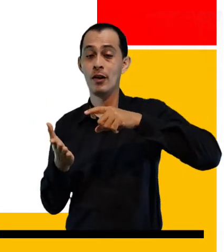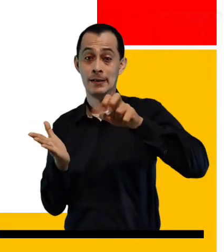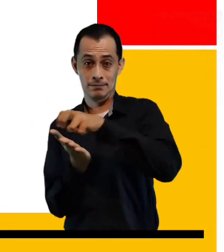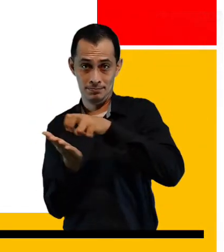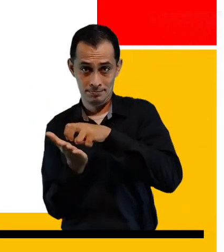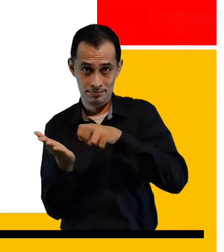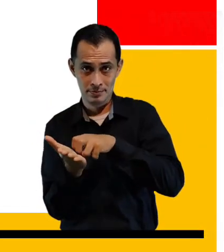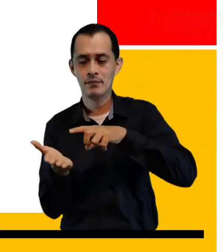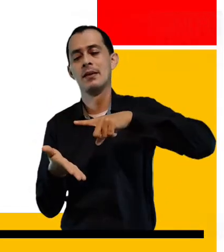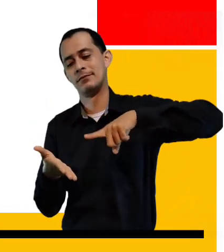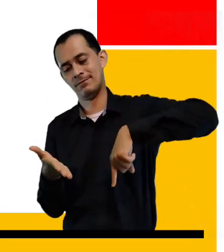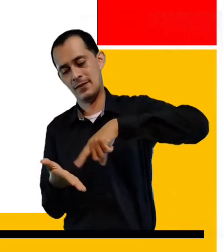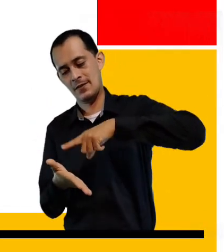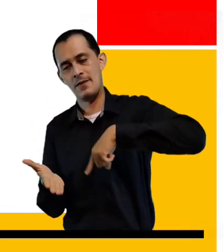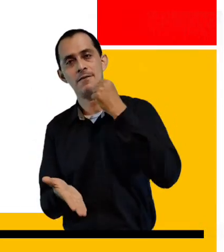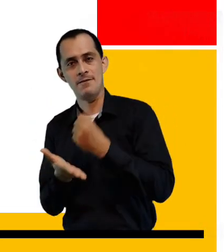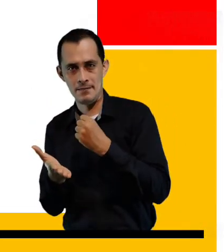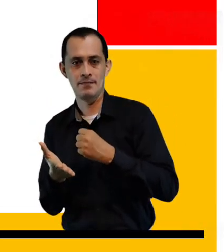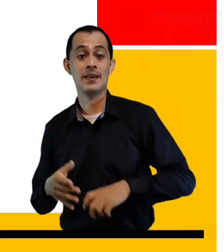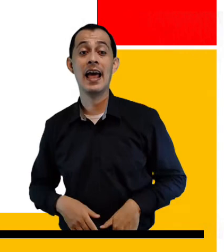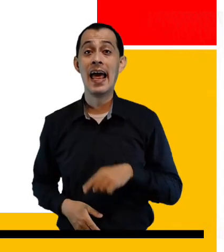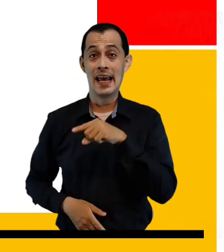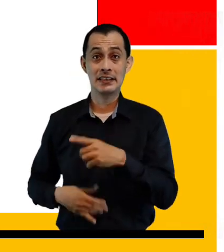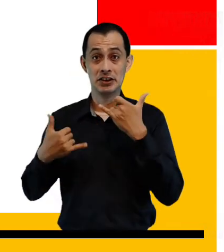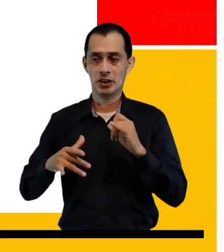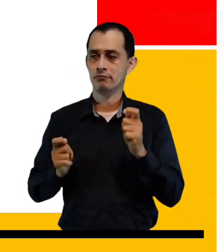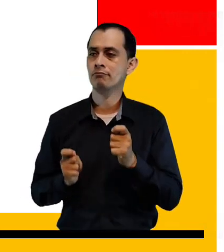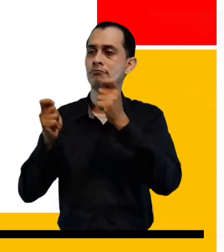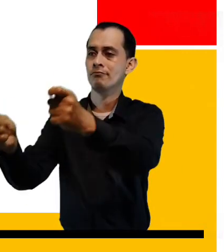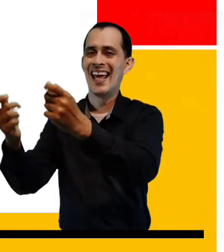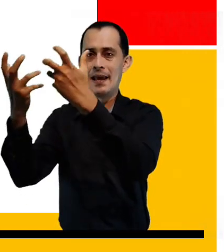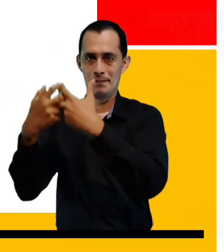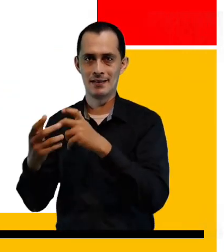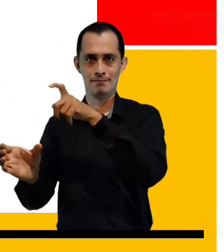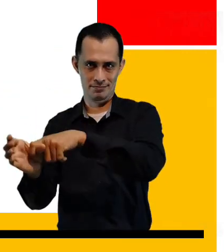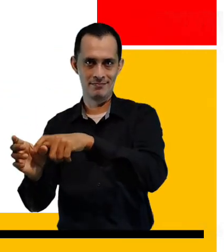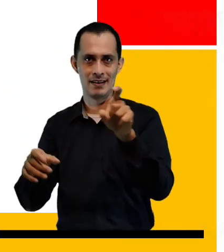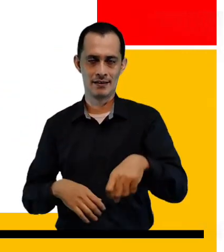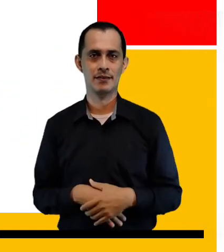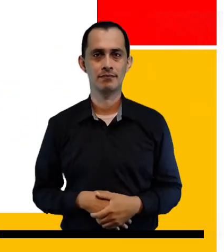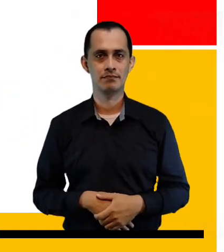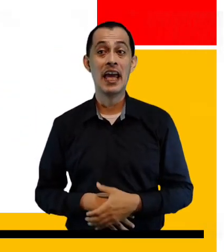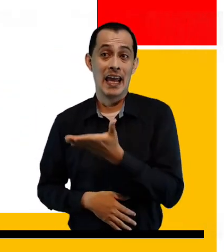es el que voy a presentar dentro de la respectiva entidad pública para materializar la contratación;